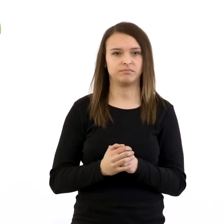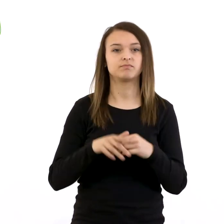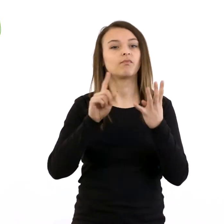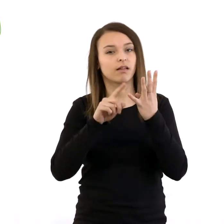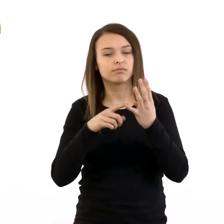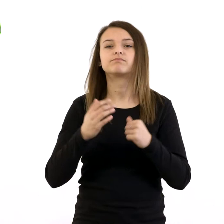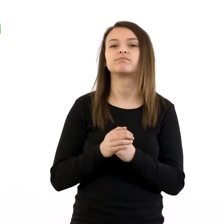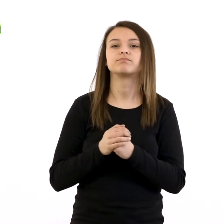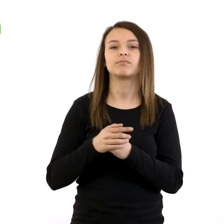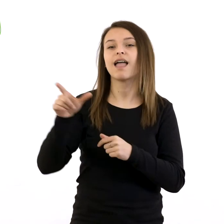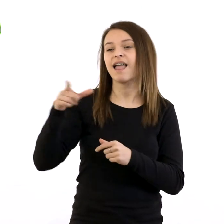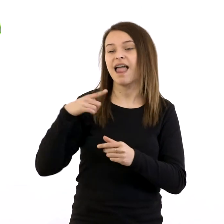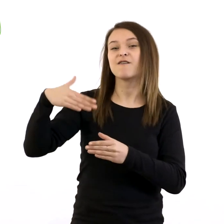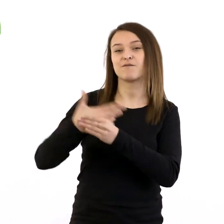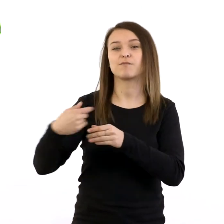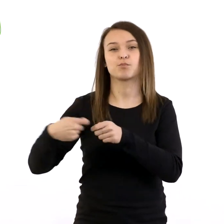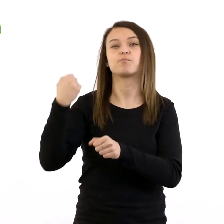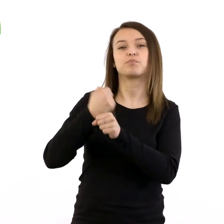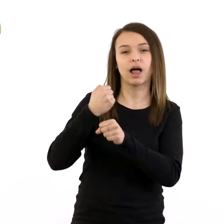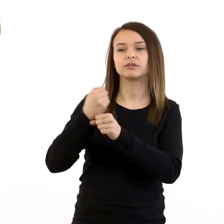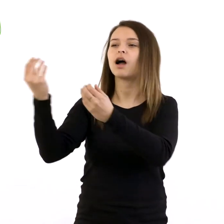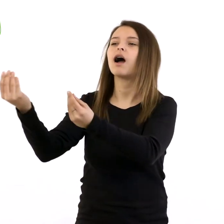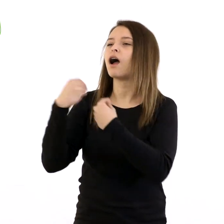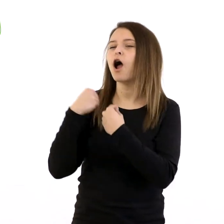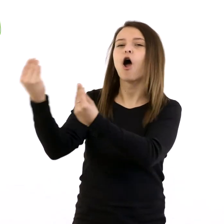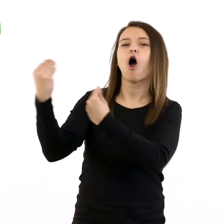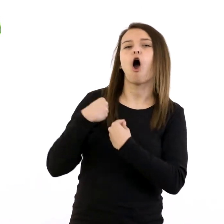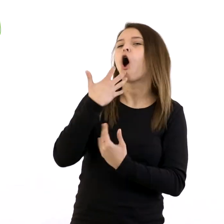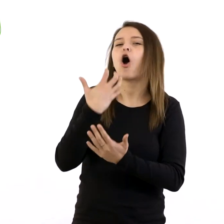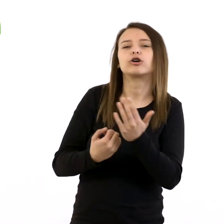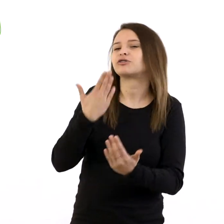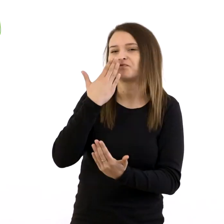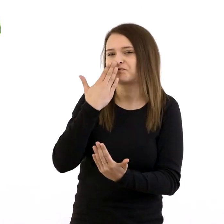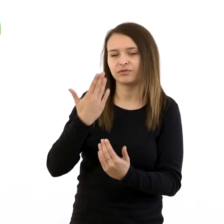jakie korzyści ze współpracy oferujemy firmie?